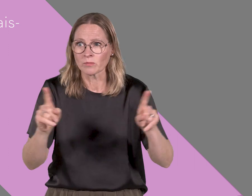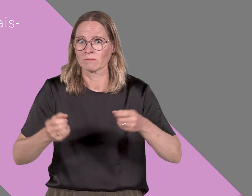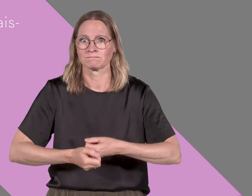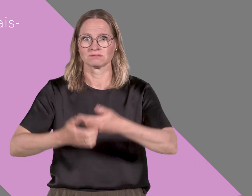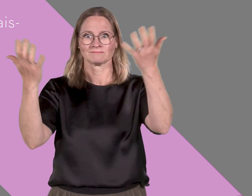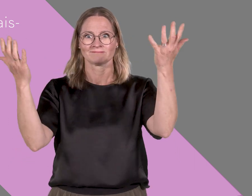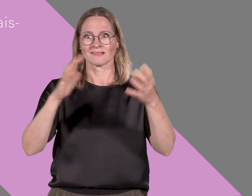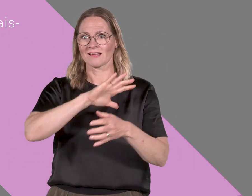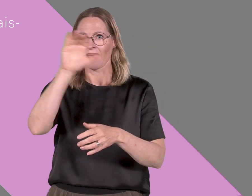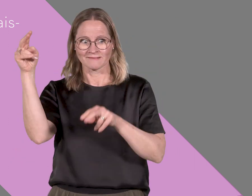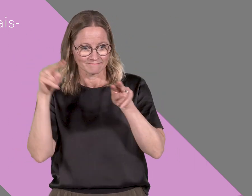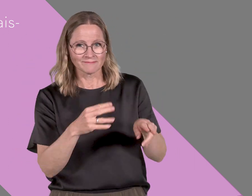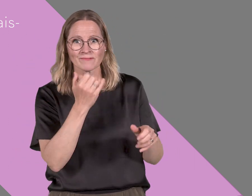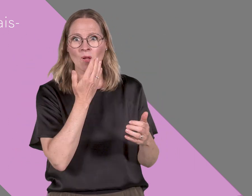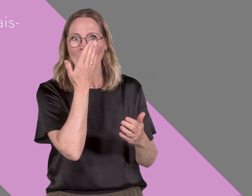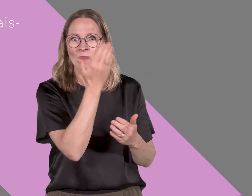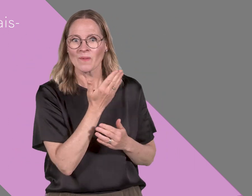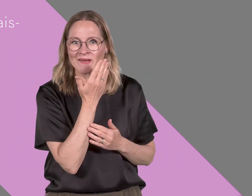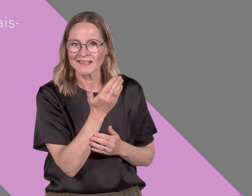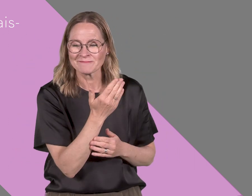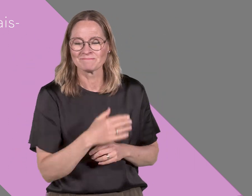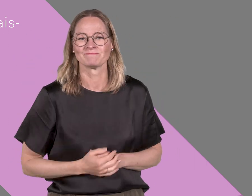olikin yhtäkkiä kaikkien luettavissa.